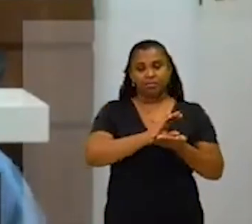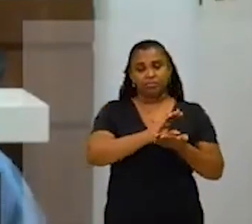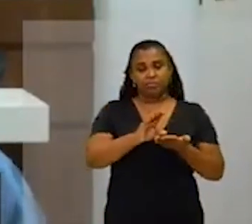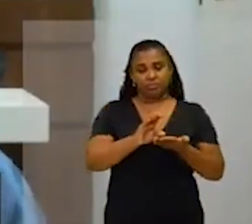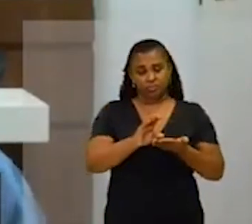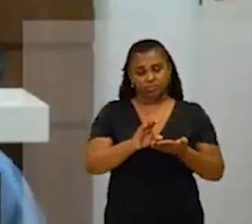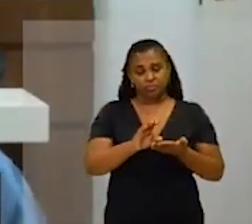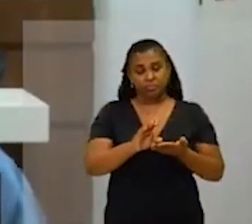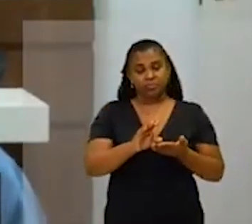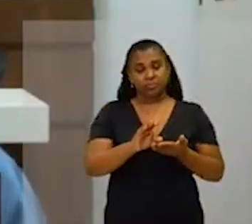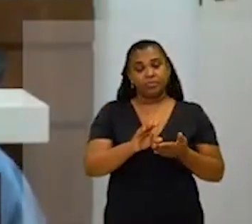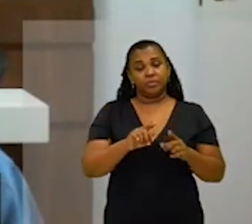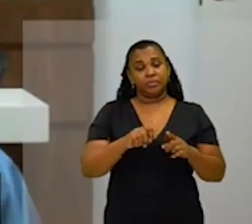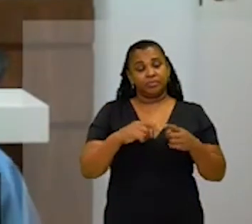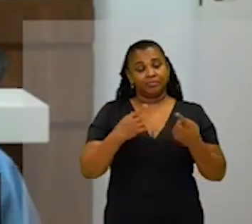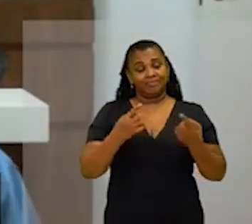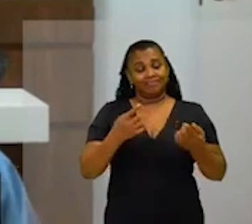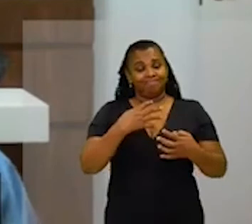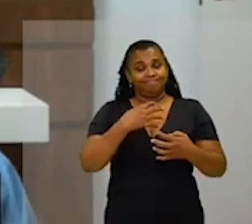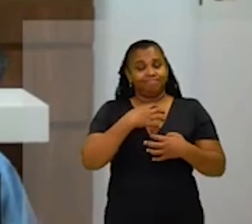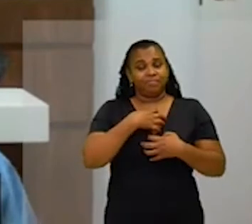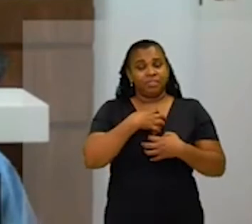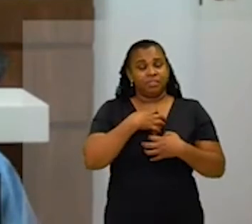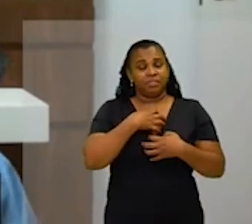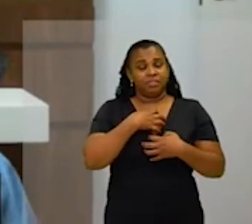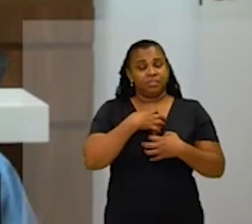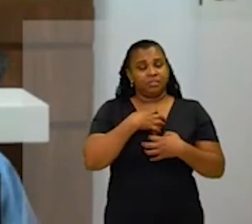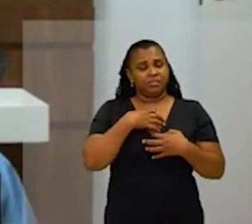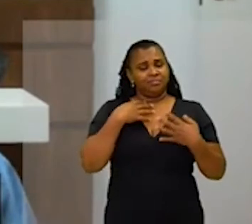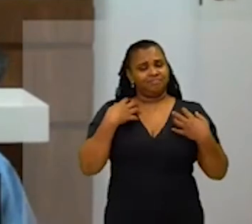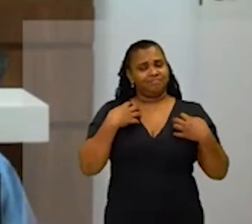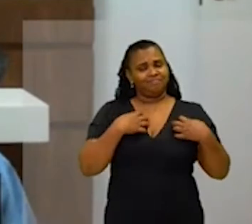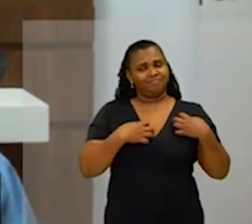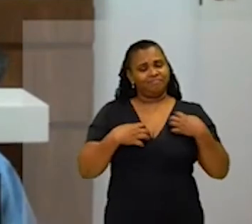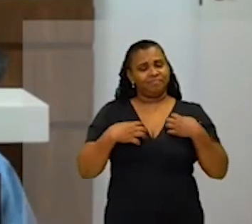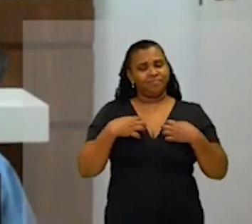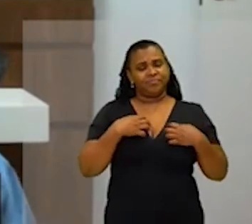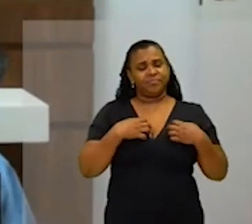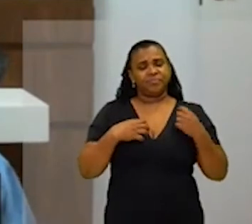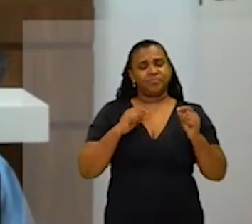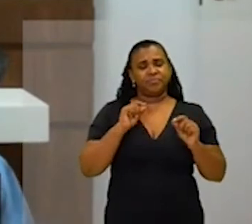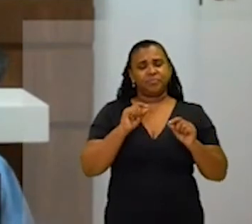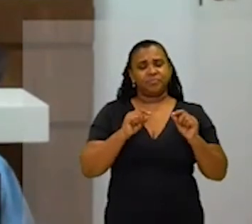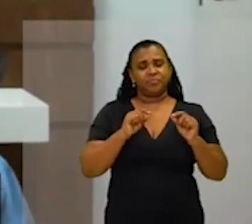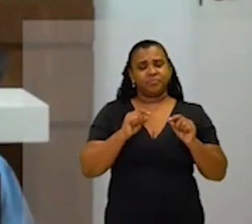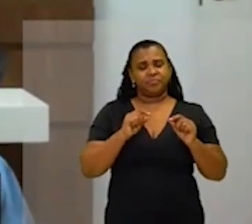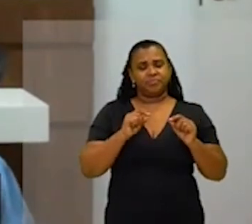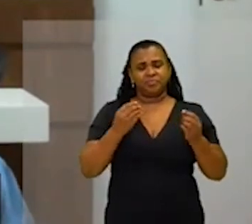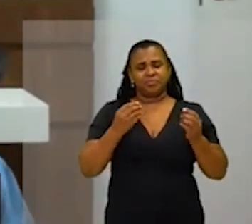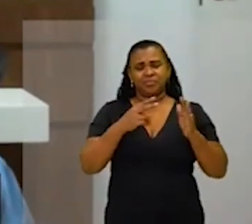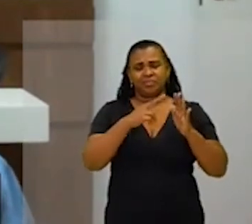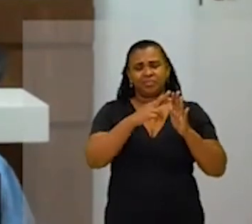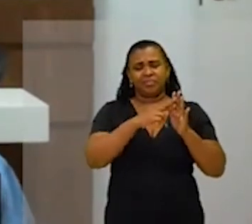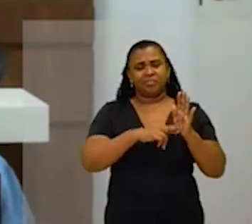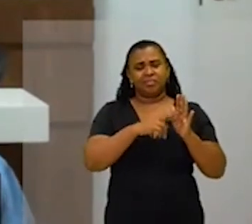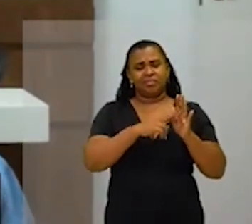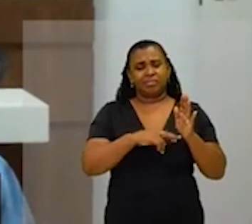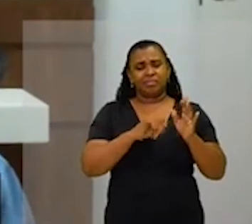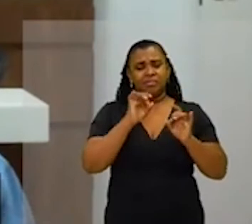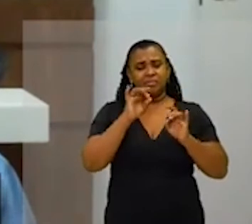incomodava muito sempre incomodou muito o uma Norma específica muito peculiar o Brasil que